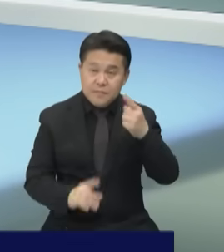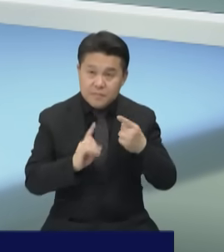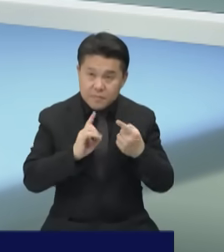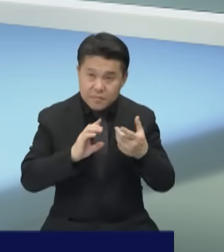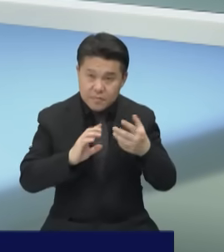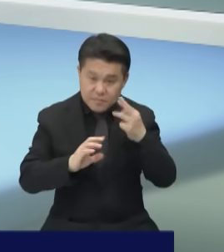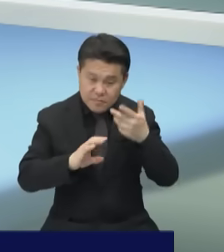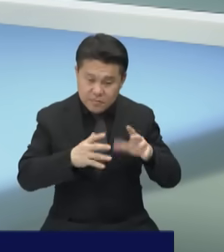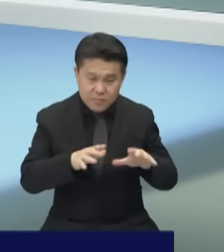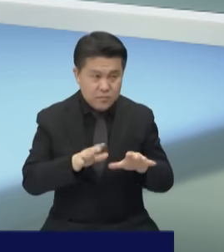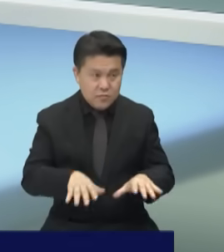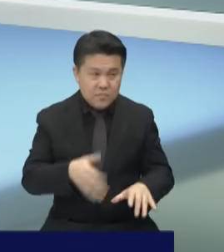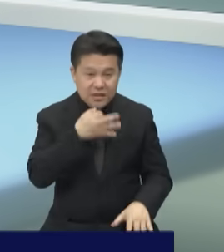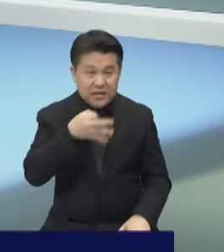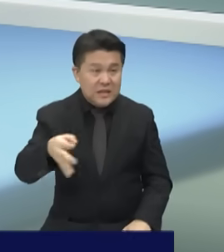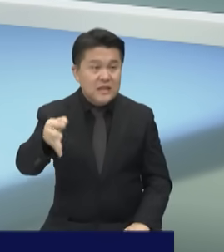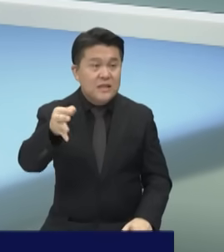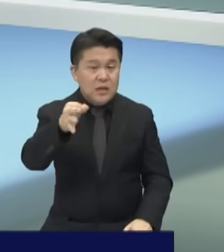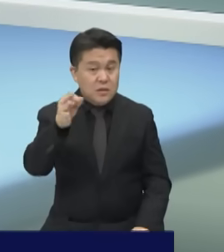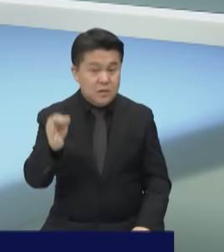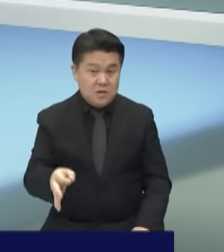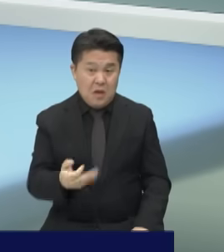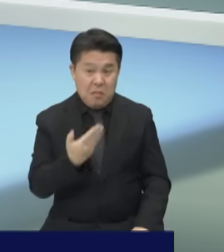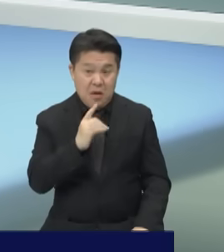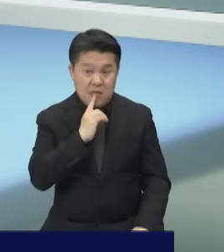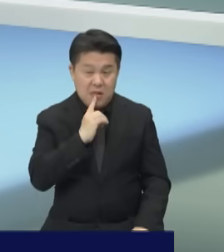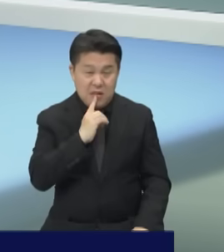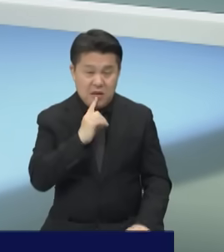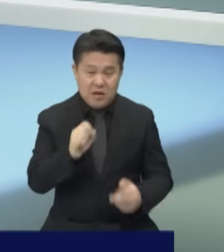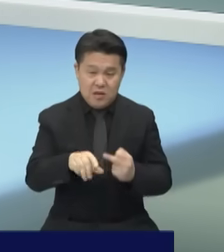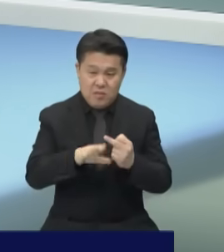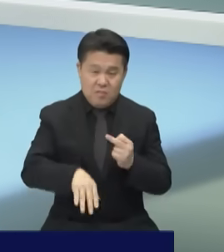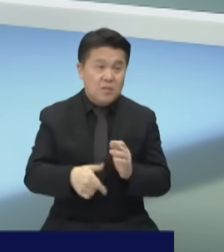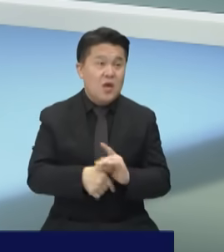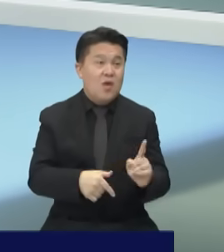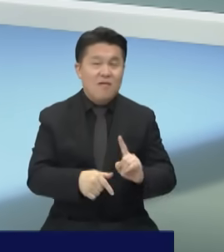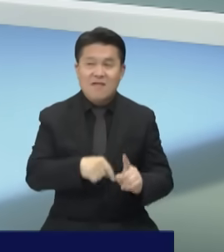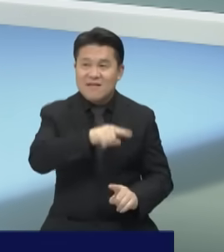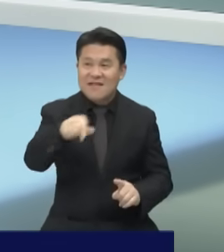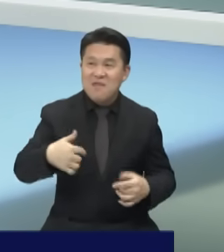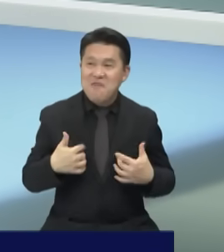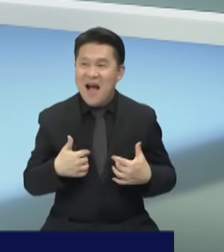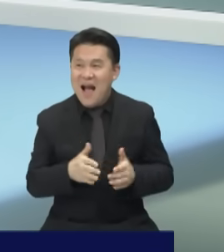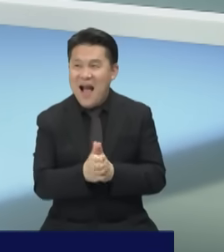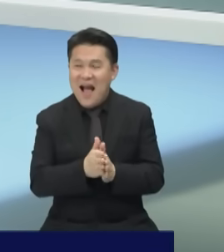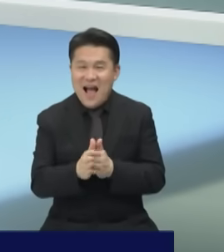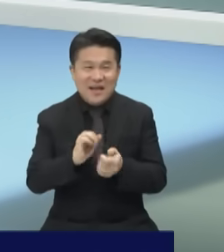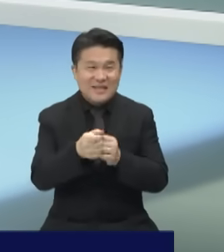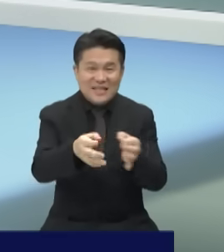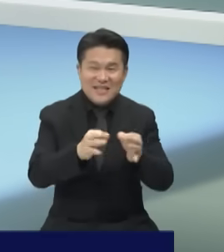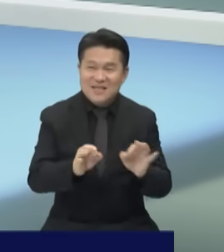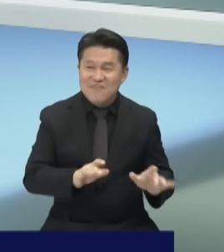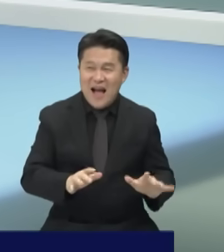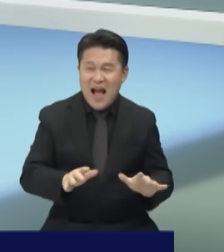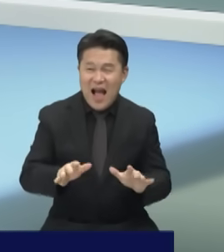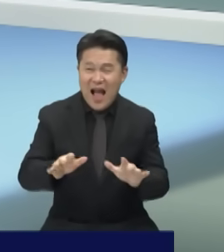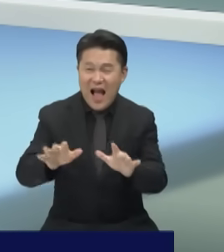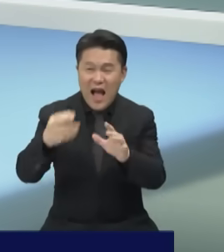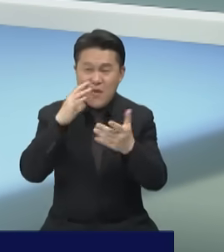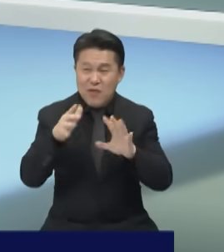미국이 올해는 좀 기준금리가 내릴 거다라고 그래서 지난 연말까지 주식시장이 우리나라도 그렇고 미국도 그렇고 굉장히 좋았어요.